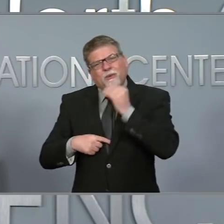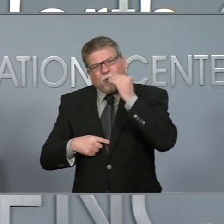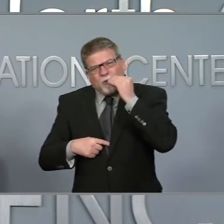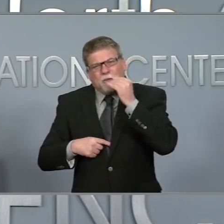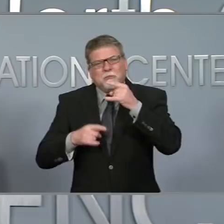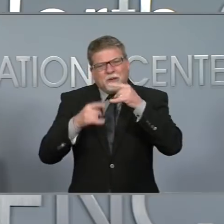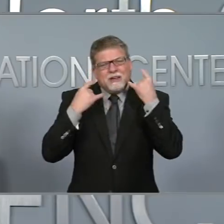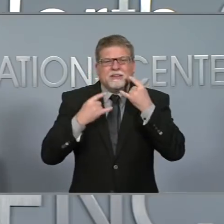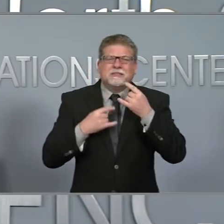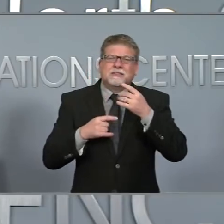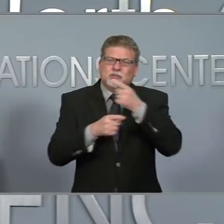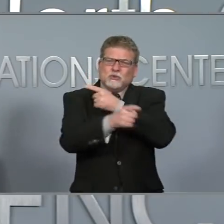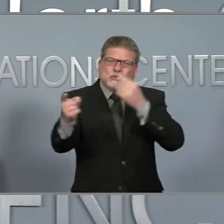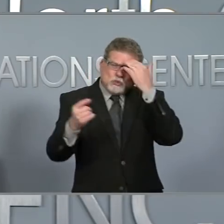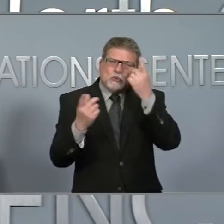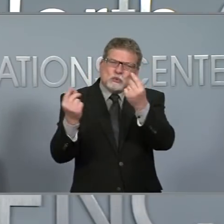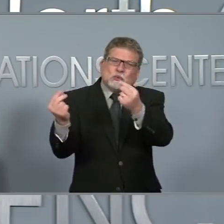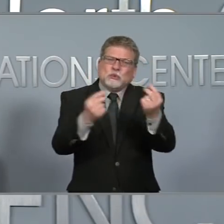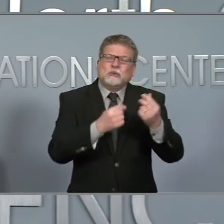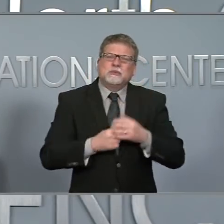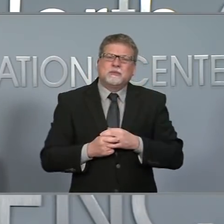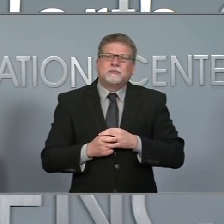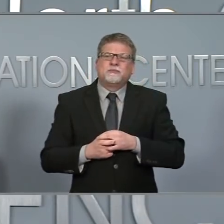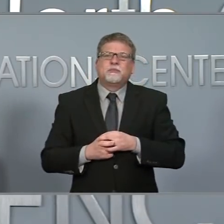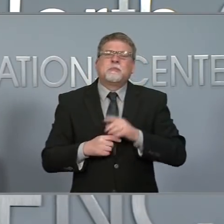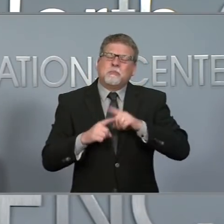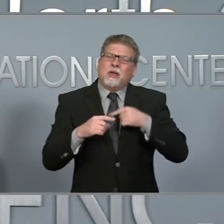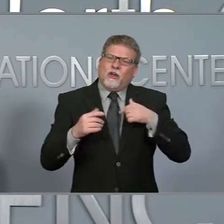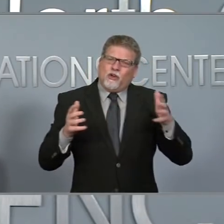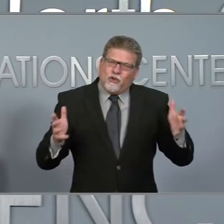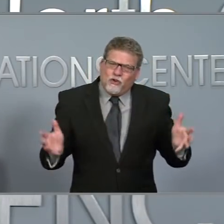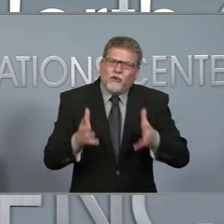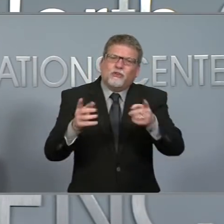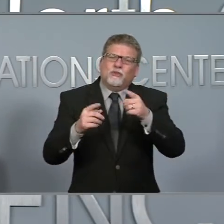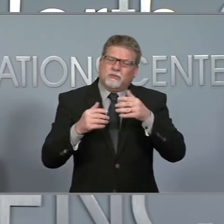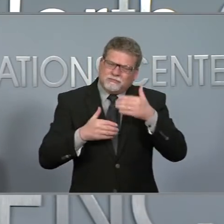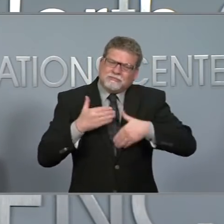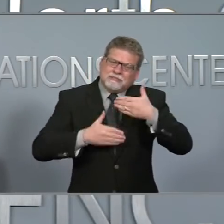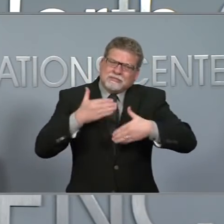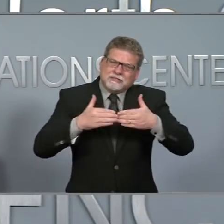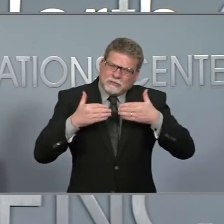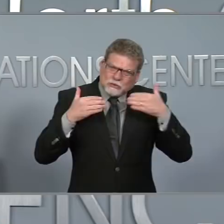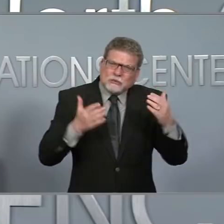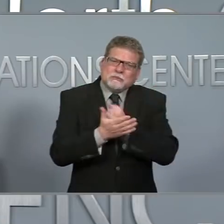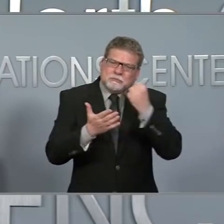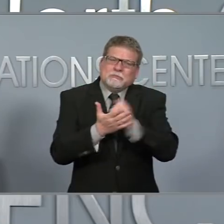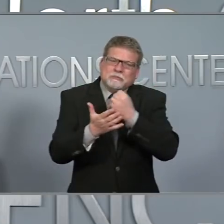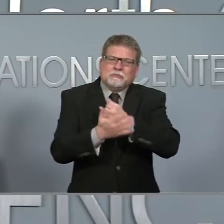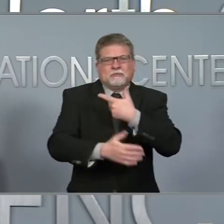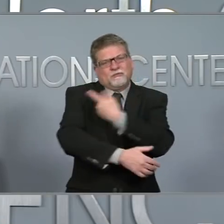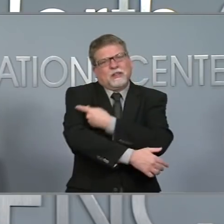resulta positivo, reciba tratamiento temprano, si está en riesgo tiene enfermedad